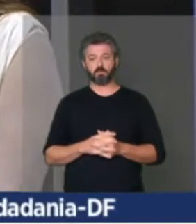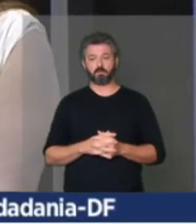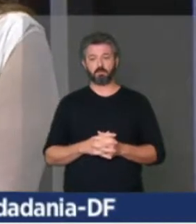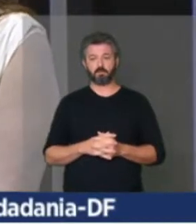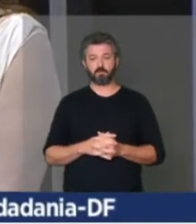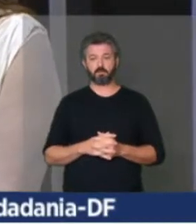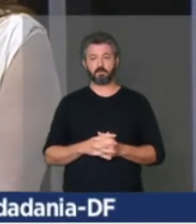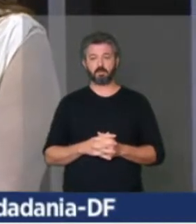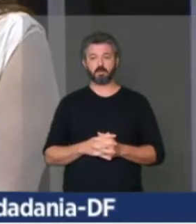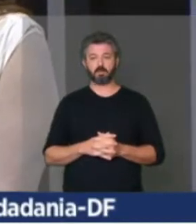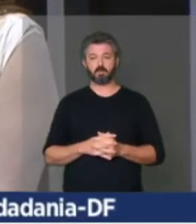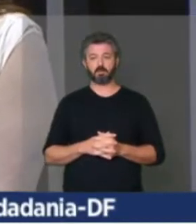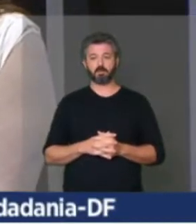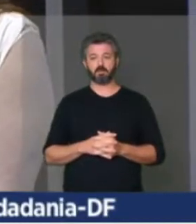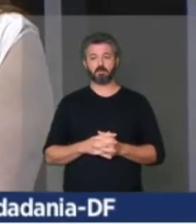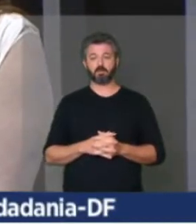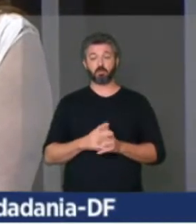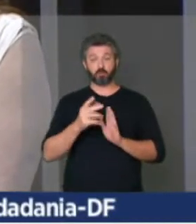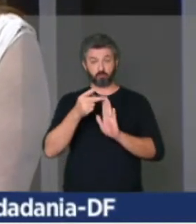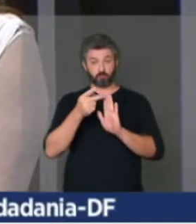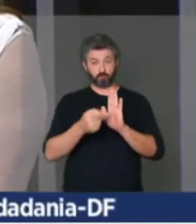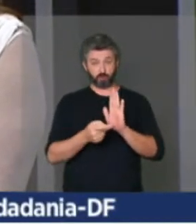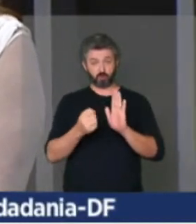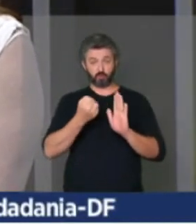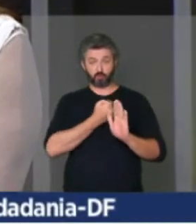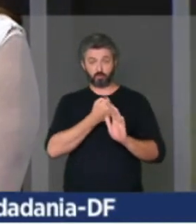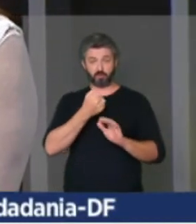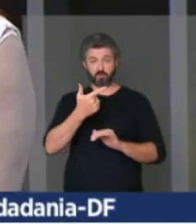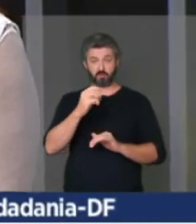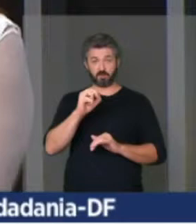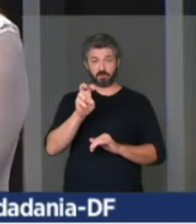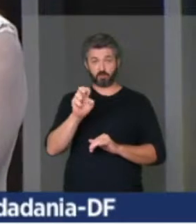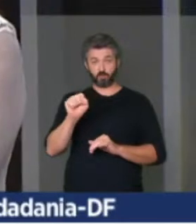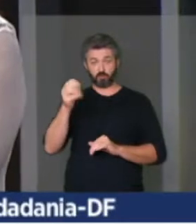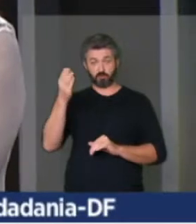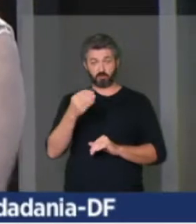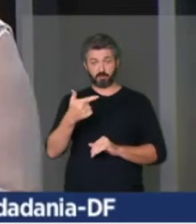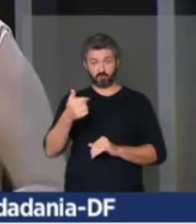NO PROJETO N° 2058/2021, DA AUTORIA DO ILUSTRE DEPUTADO THIAGO DIMAS PRETENDE ALTERAR